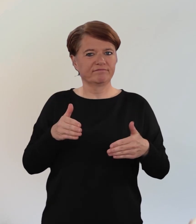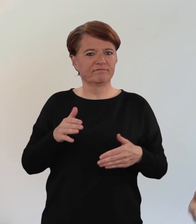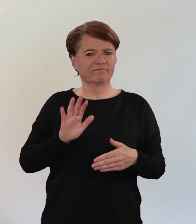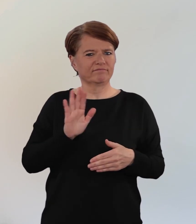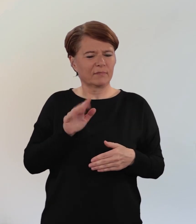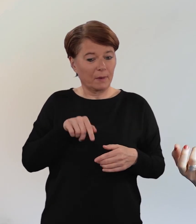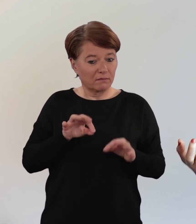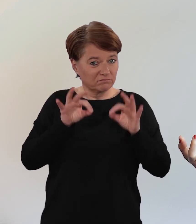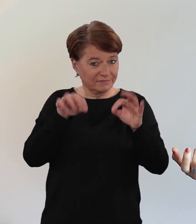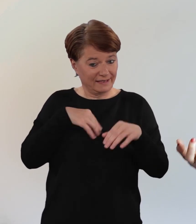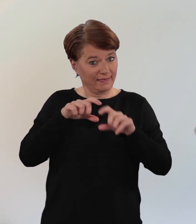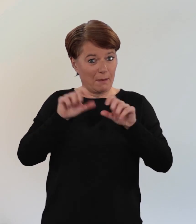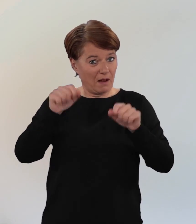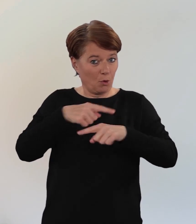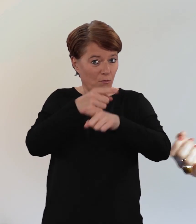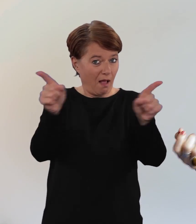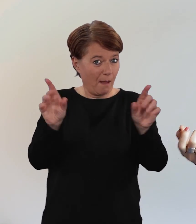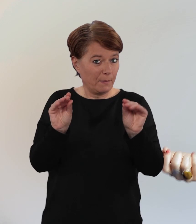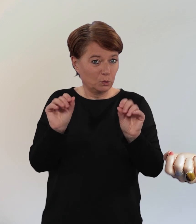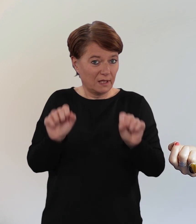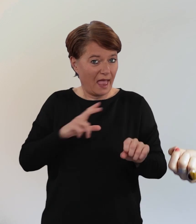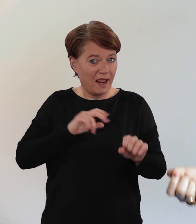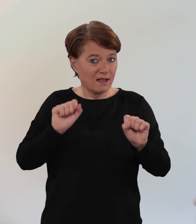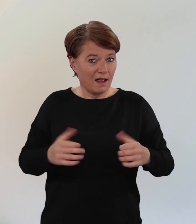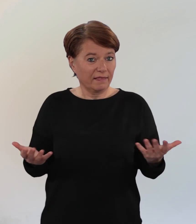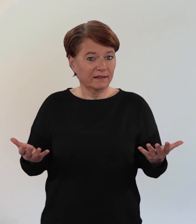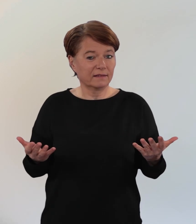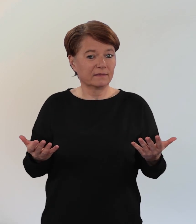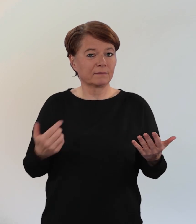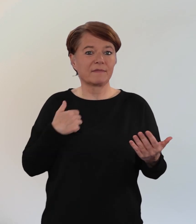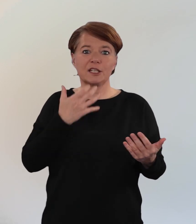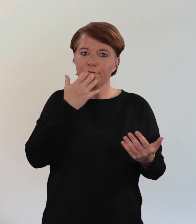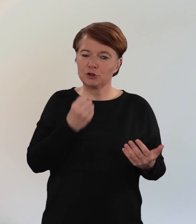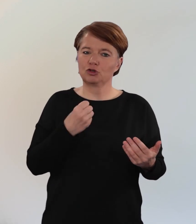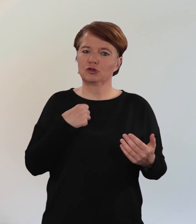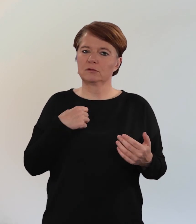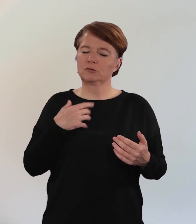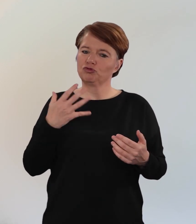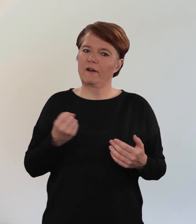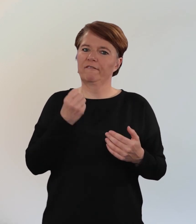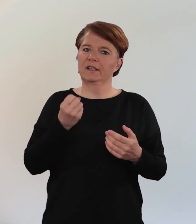Das kann jeder für sich anwenden. Ich will endlich den Punkt erreichen, wo jeder,